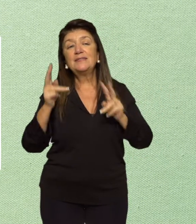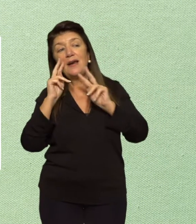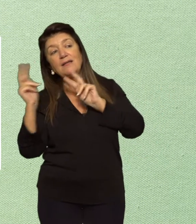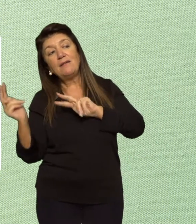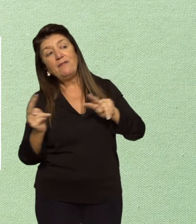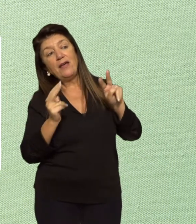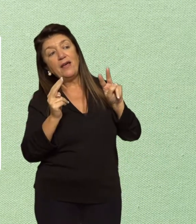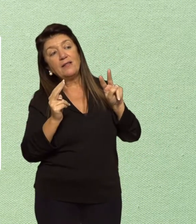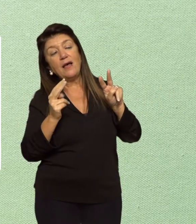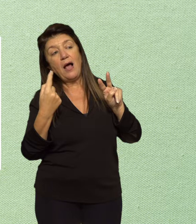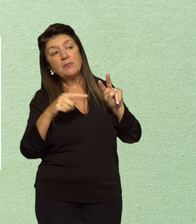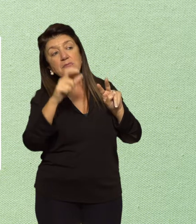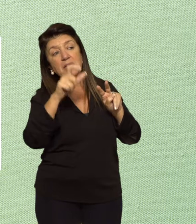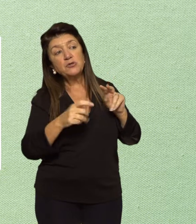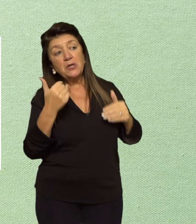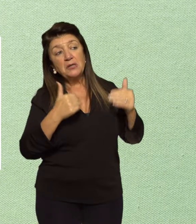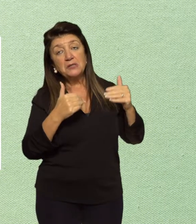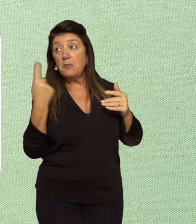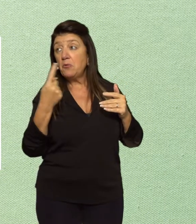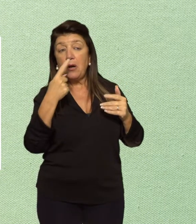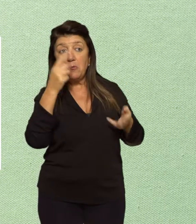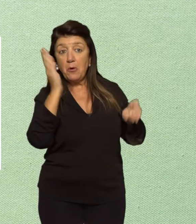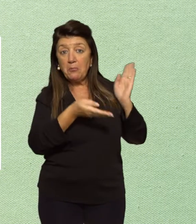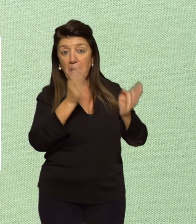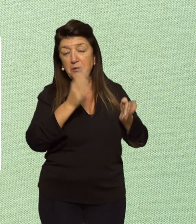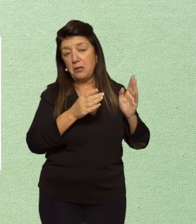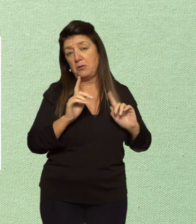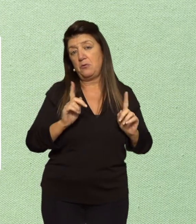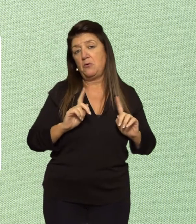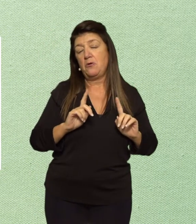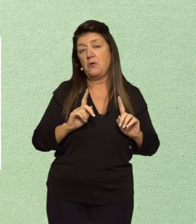essere maltrattata come molto spesso capita da persone che le sono vicine, ecco quindi